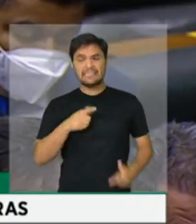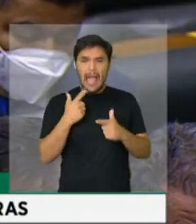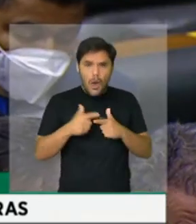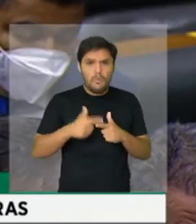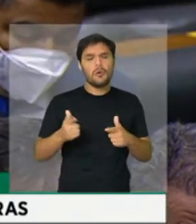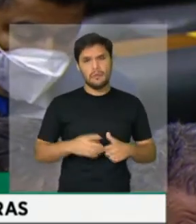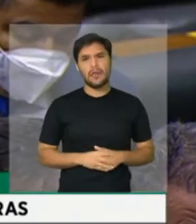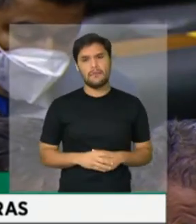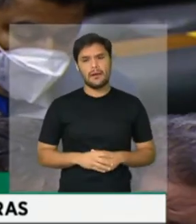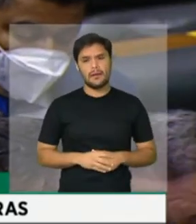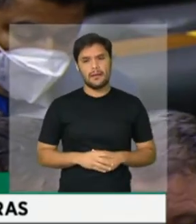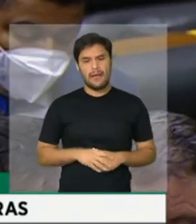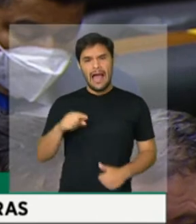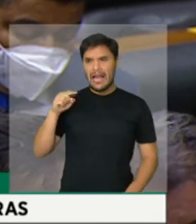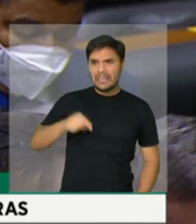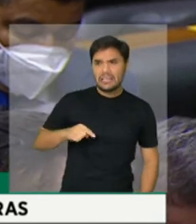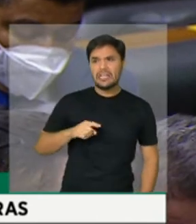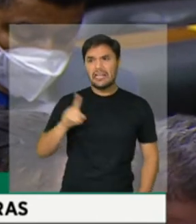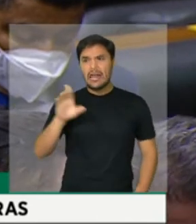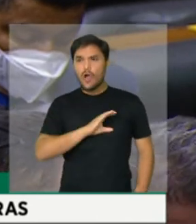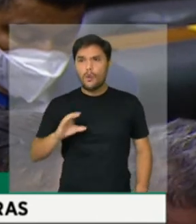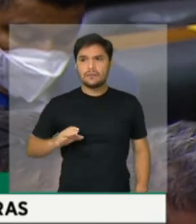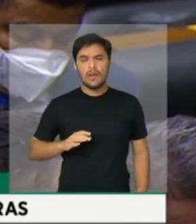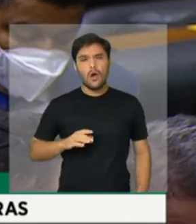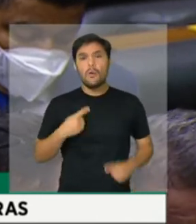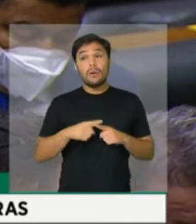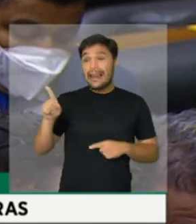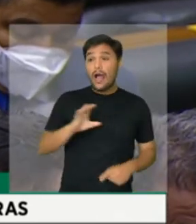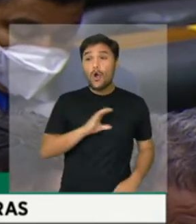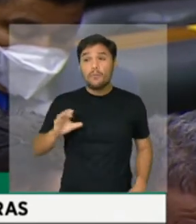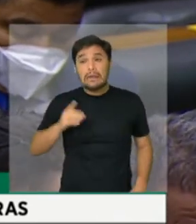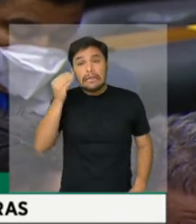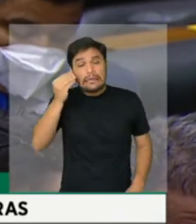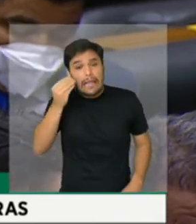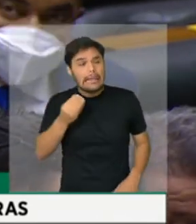CITADO UM MINUTO PARA QUE VOSSA EXCELÊNCIA USE E EU PENSO QUE O SENHOR PODE RESPONDER SEM CAUSAR MAIS